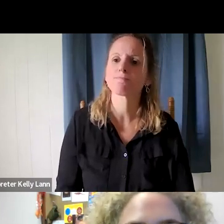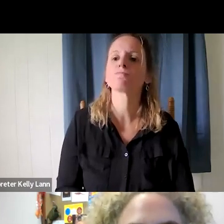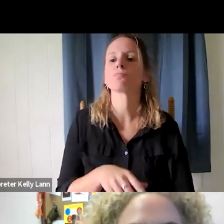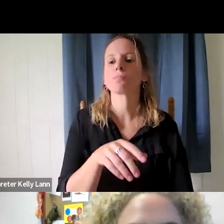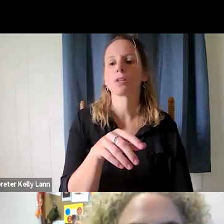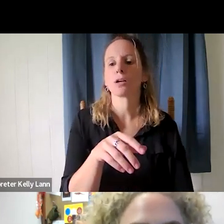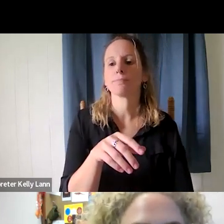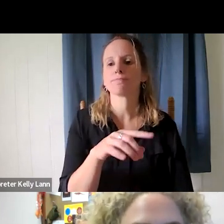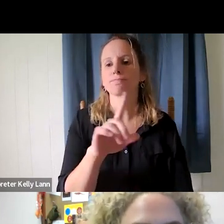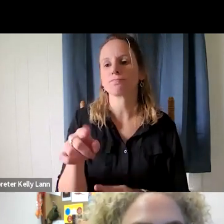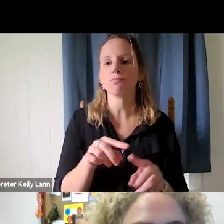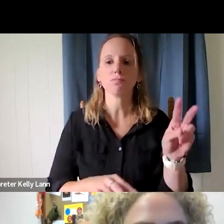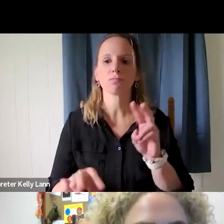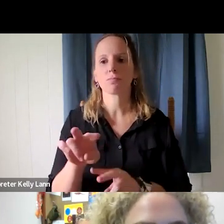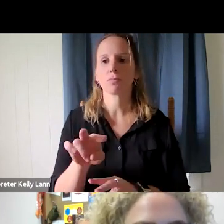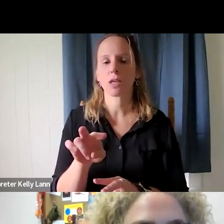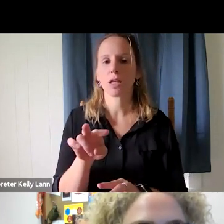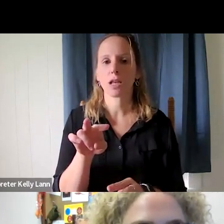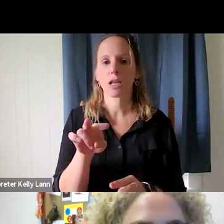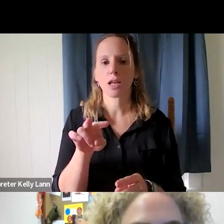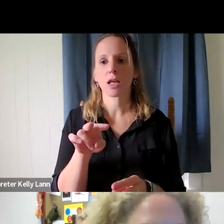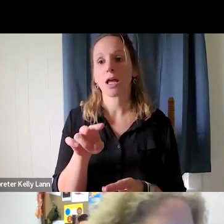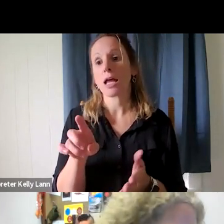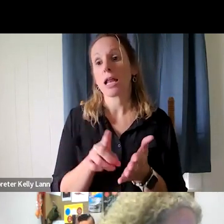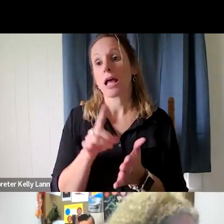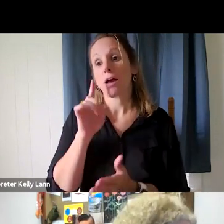al observar la definición de materialidad,